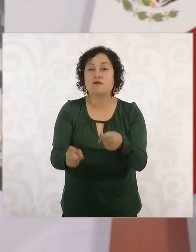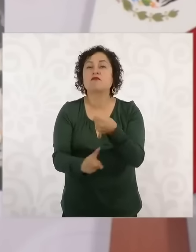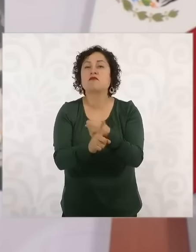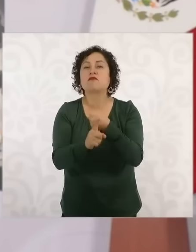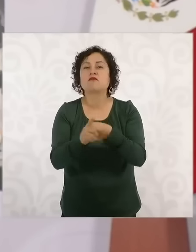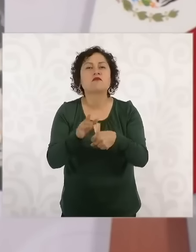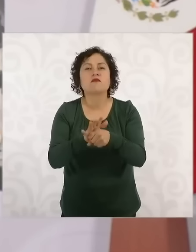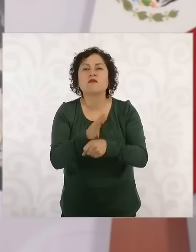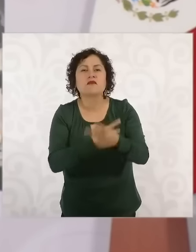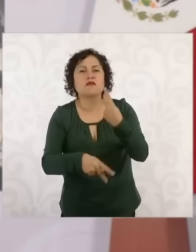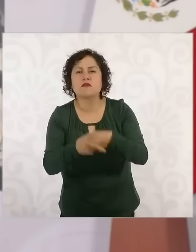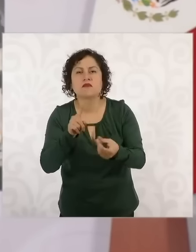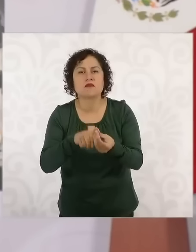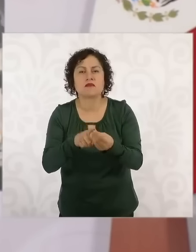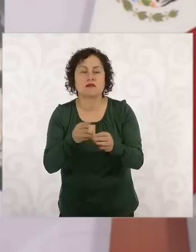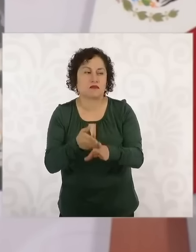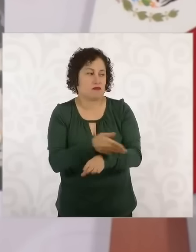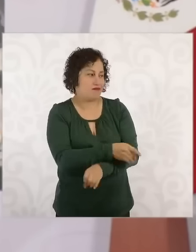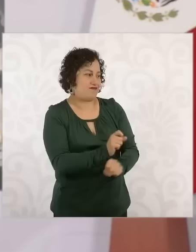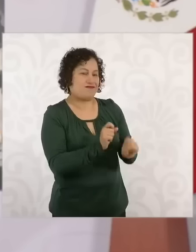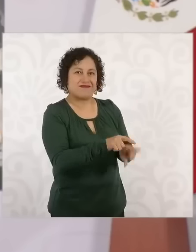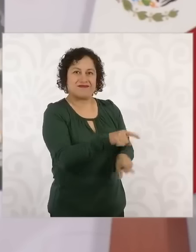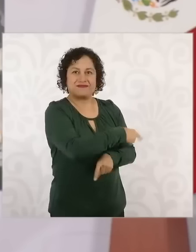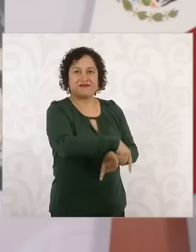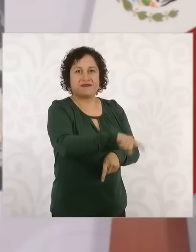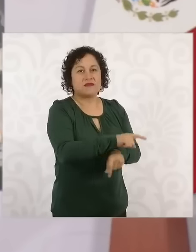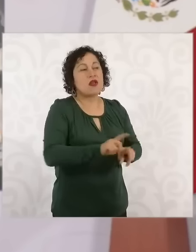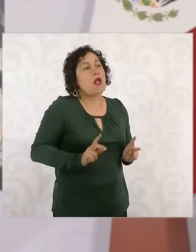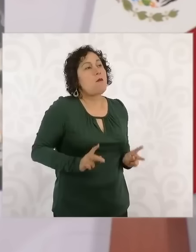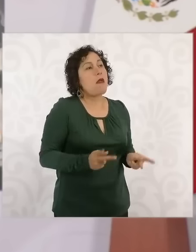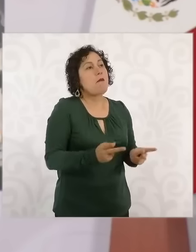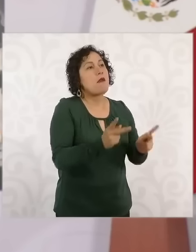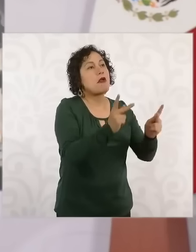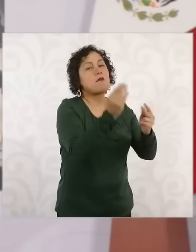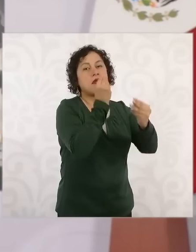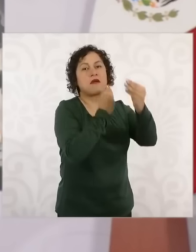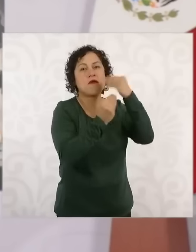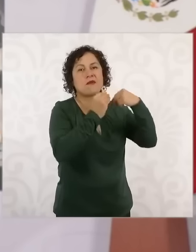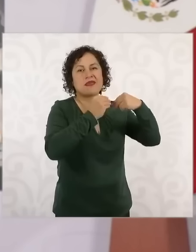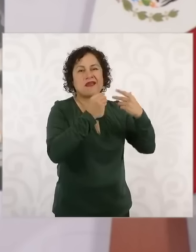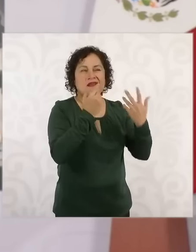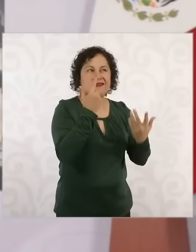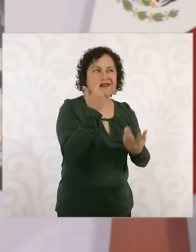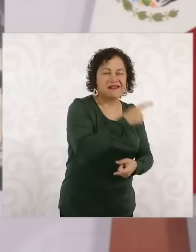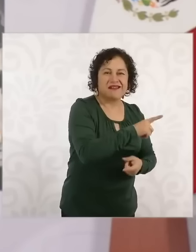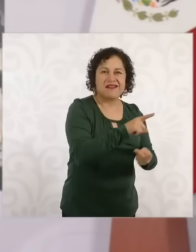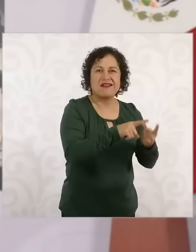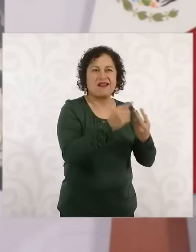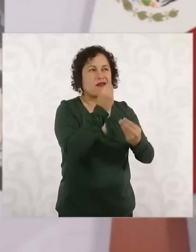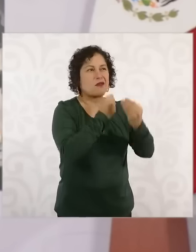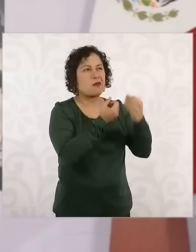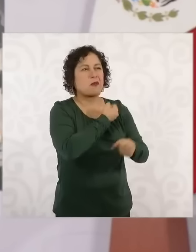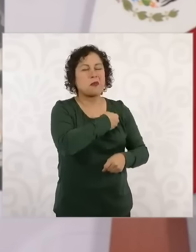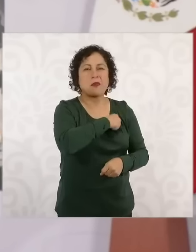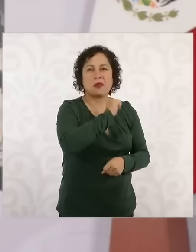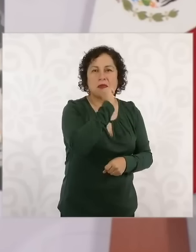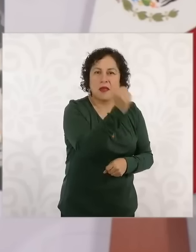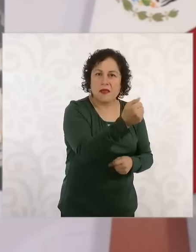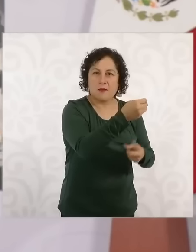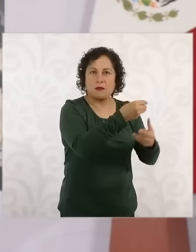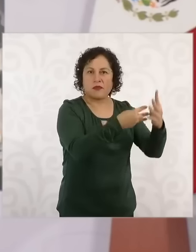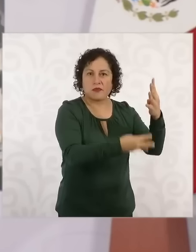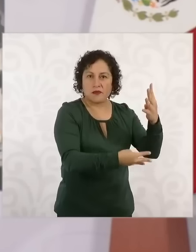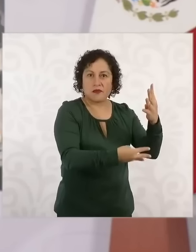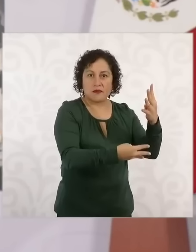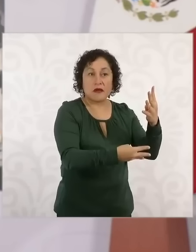Y eso ha generado un problema de enfermedades en la población, diabetes, hipertensión que afecta